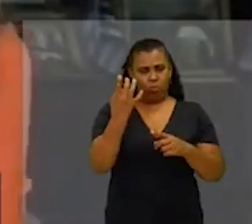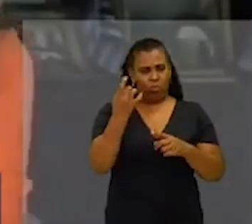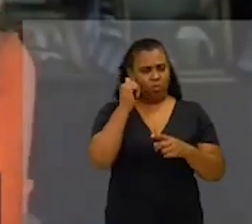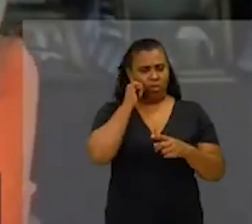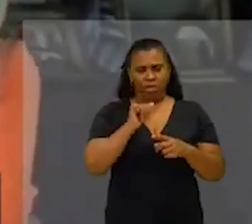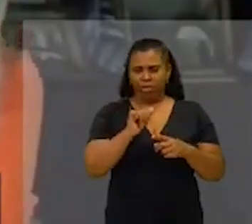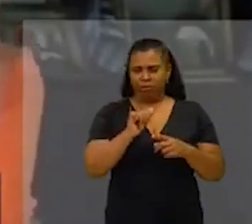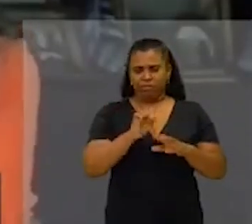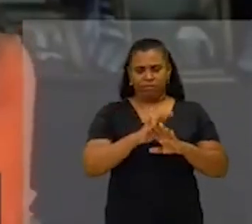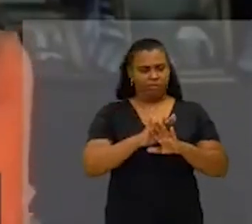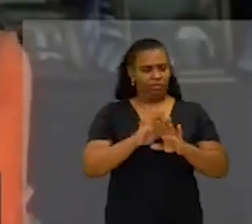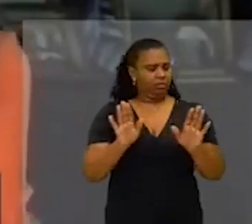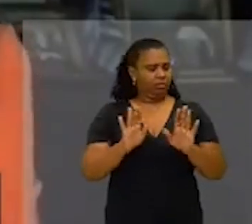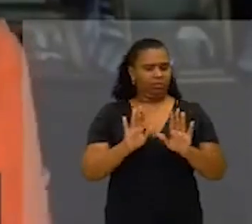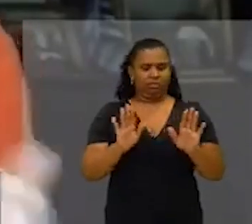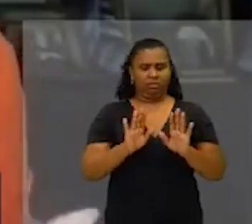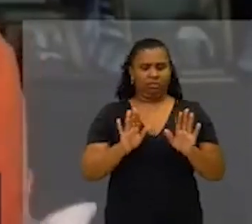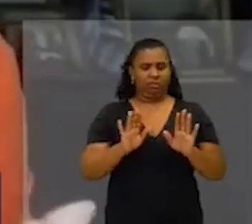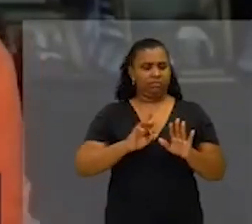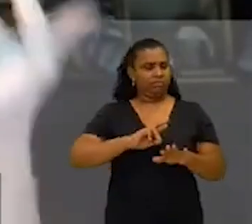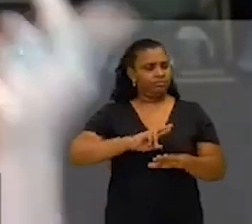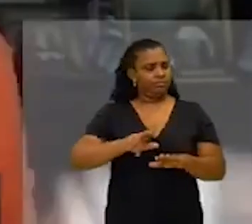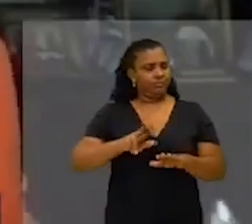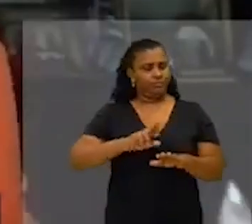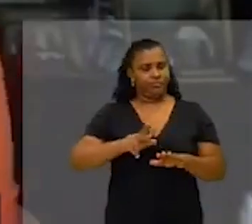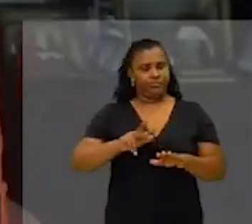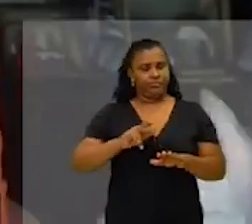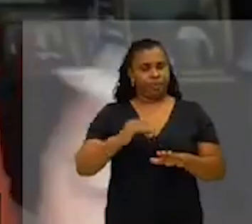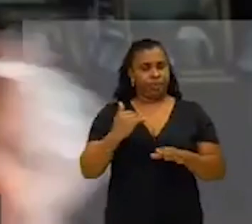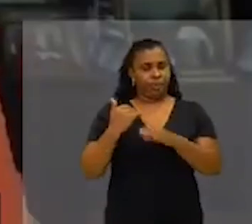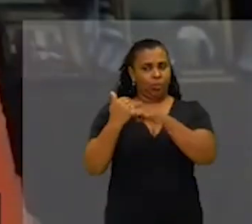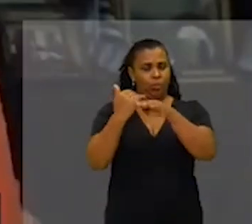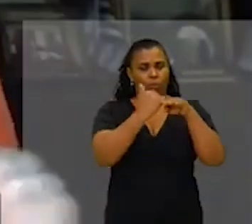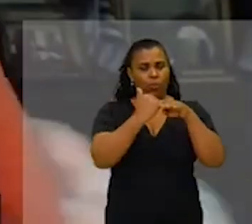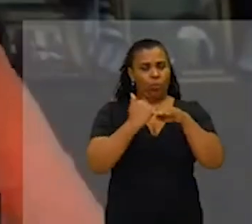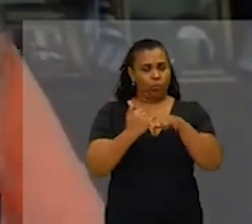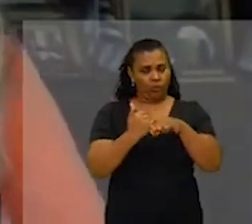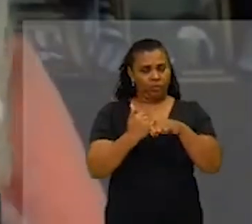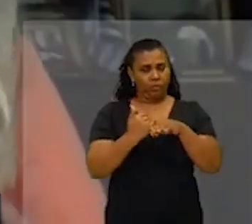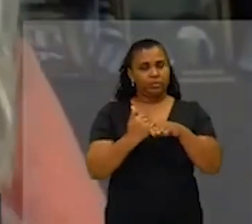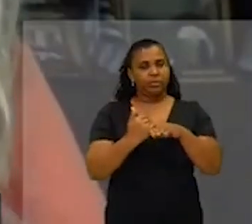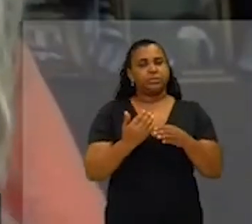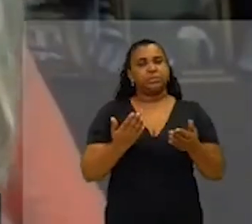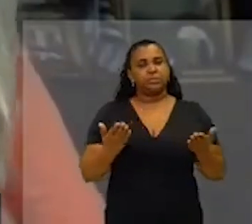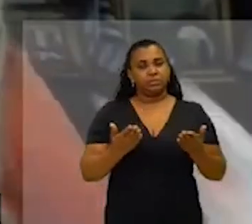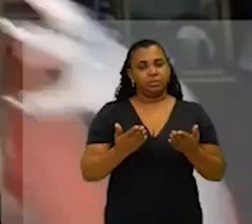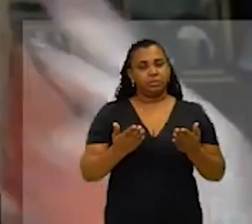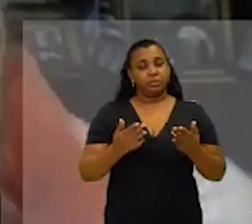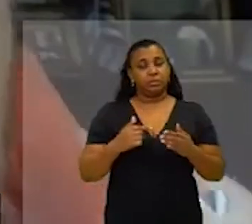para resguardarmos essa igualdade tomou leite nós temos a seguinte regra que o partido que